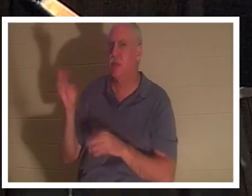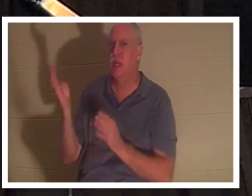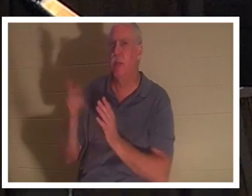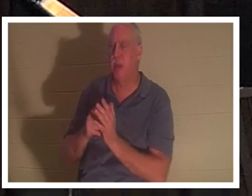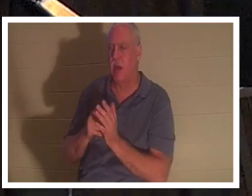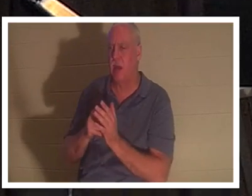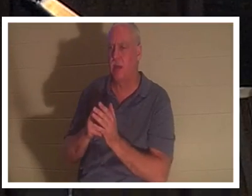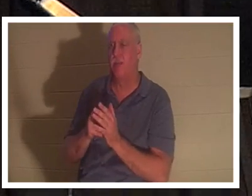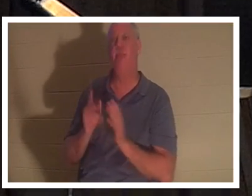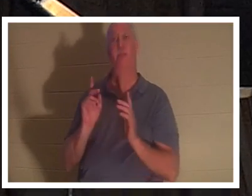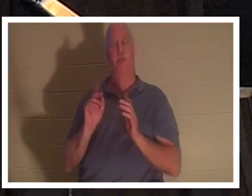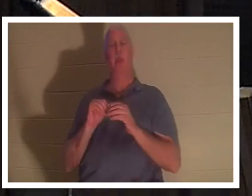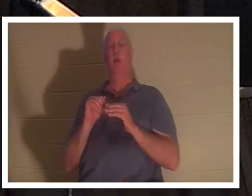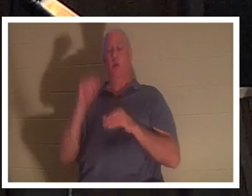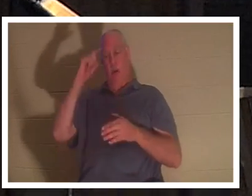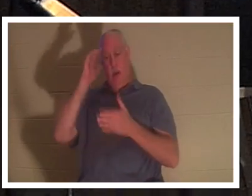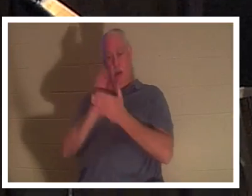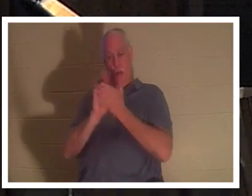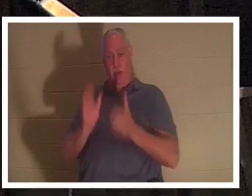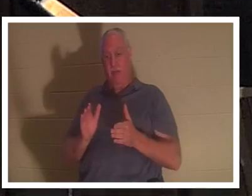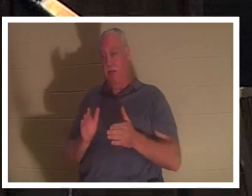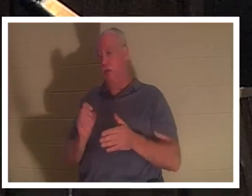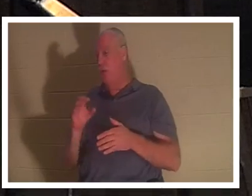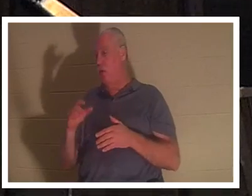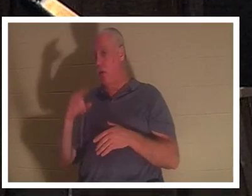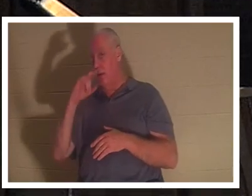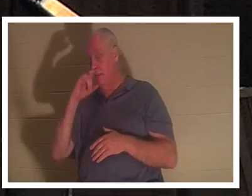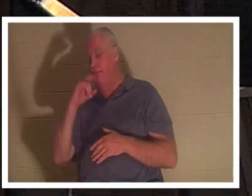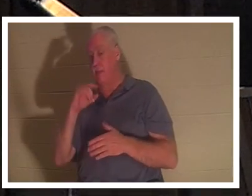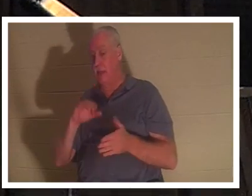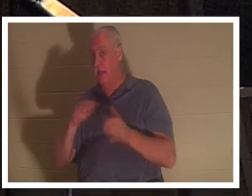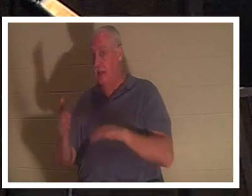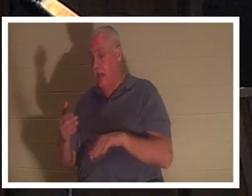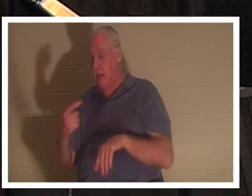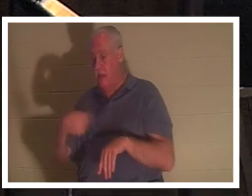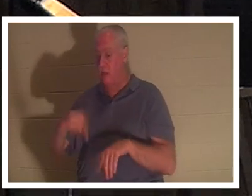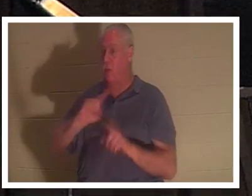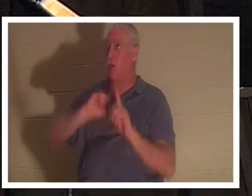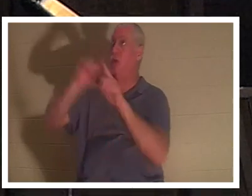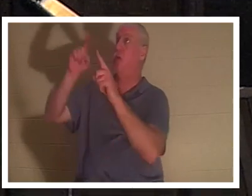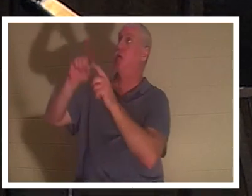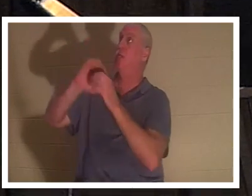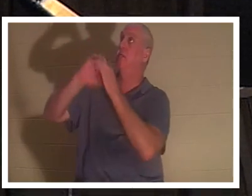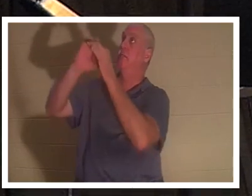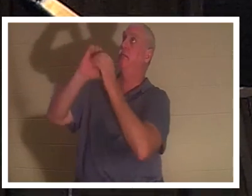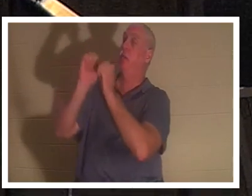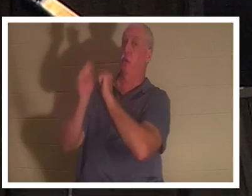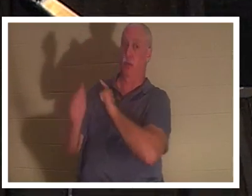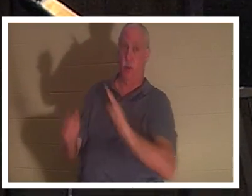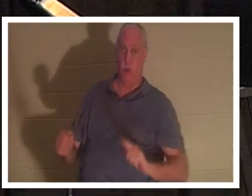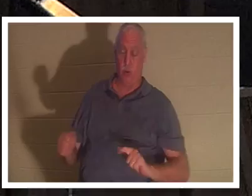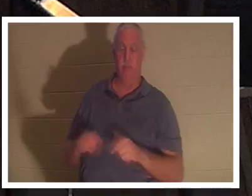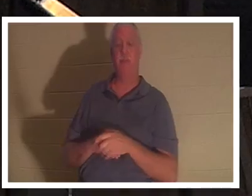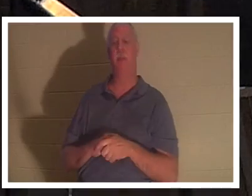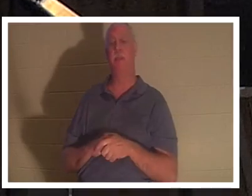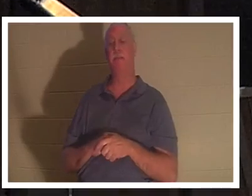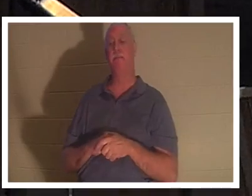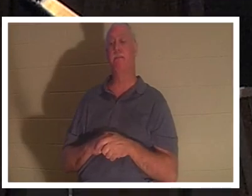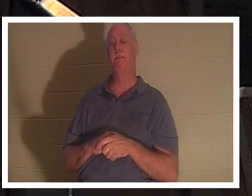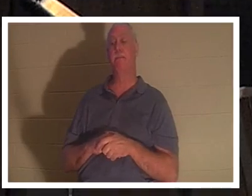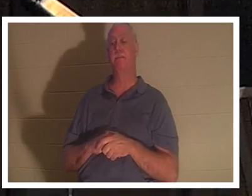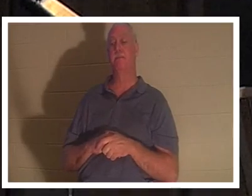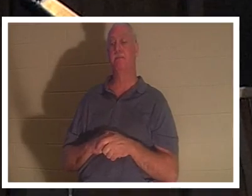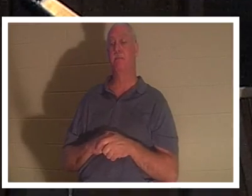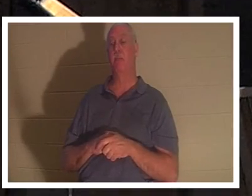나 자녀가 죽으면 우리는 주님과 함께 있게 됩니다. 주 예수에 따르면 사람은